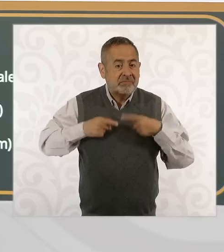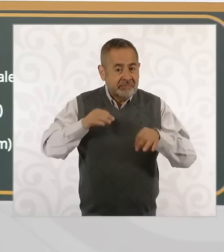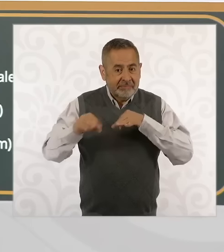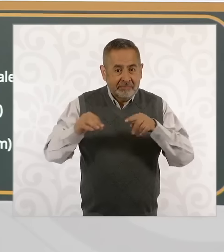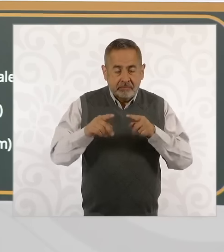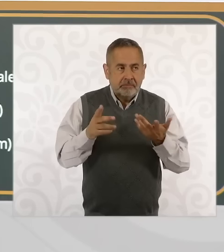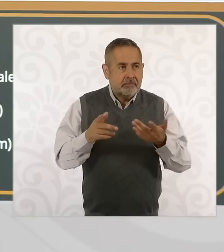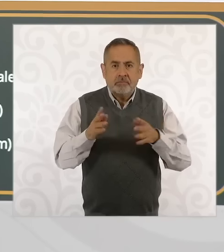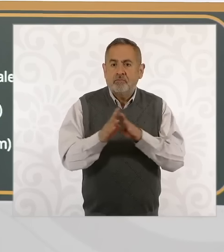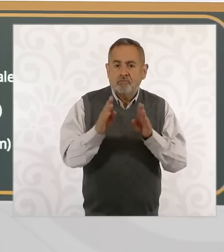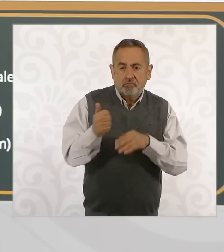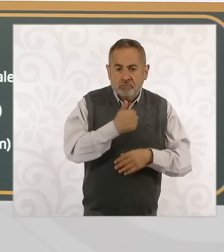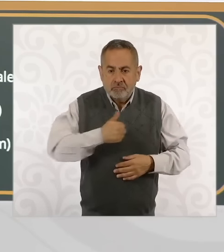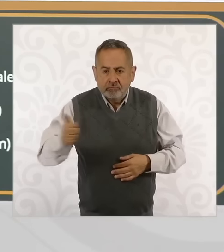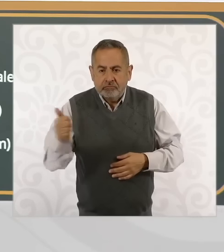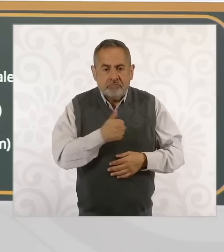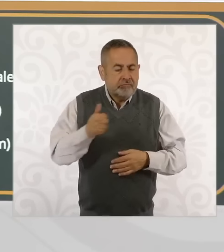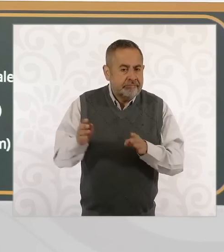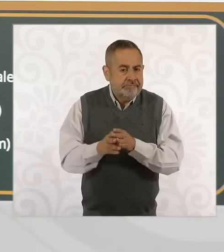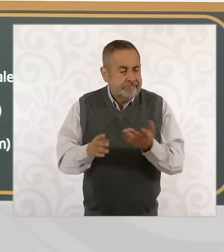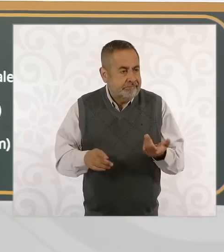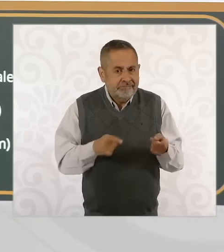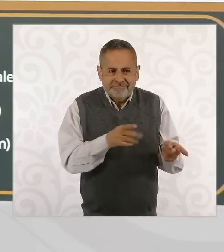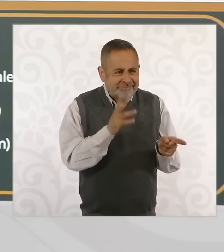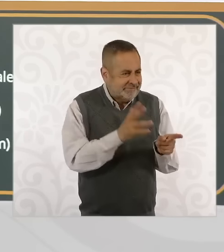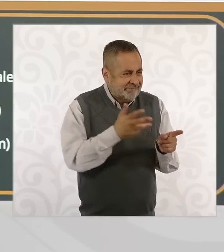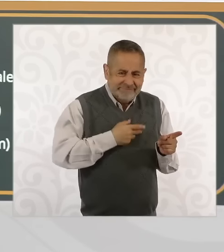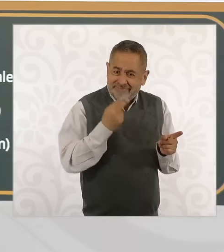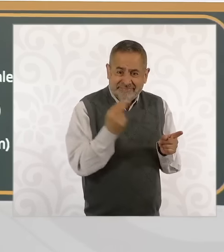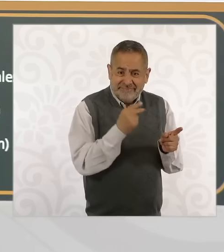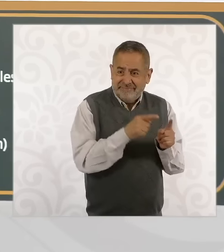atender a esa población que es una población que hoy ya tiene una necesidad muy definida.